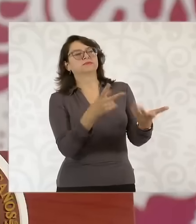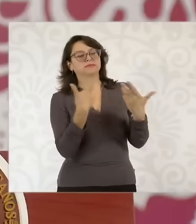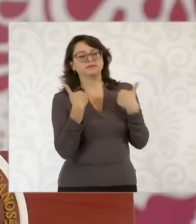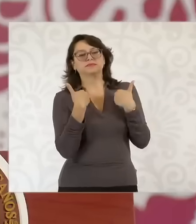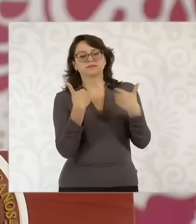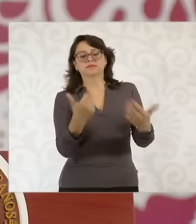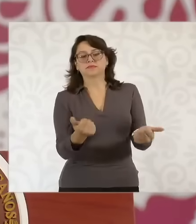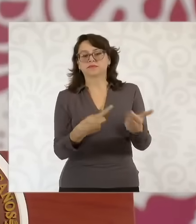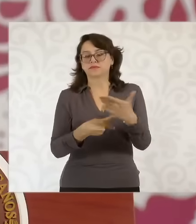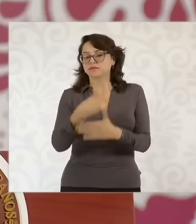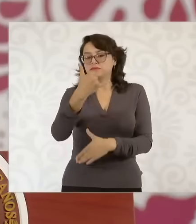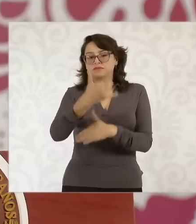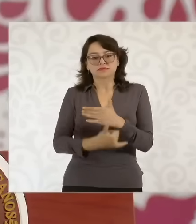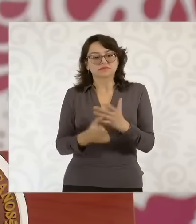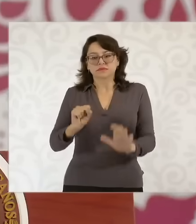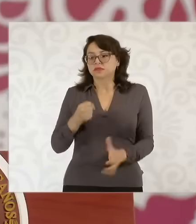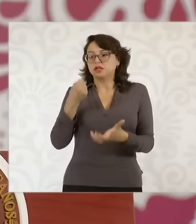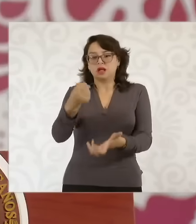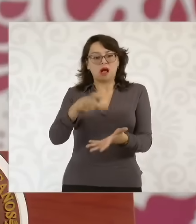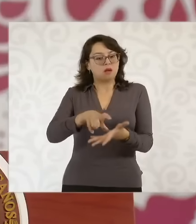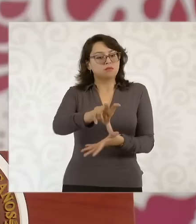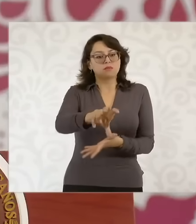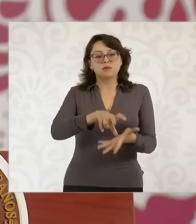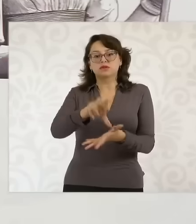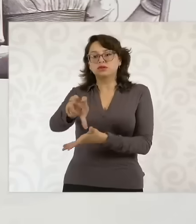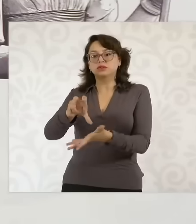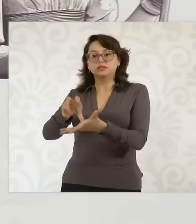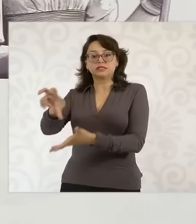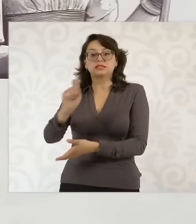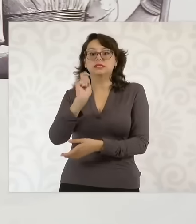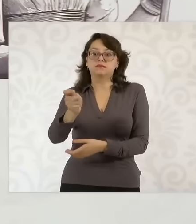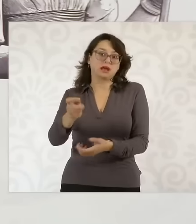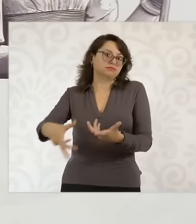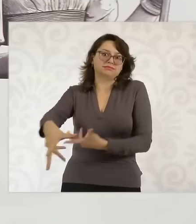son proyectos eh de inversión y los proyectos de inversión tienen una tasa de retorno. Al tener una